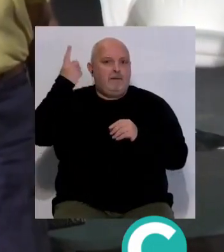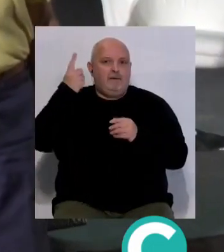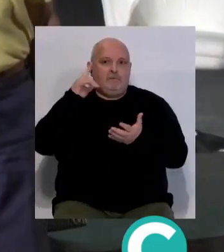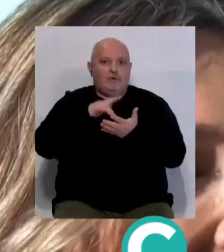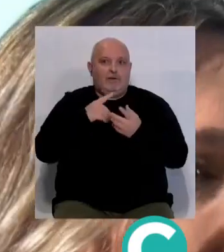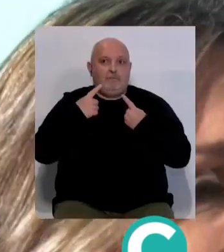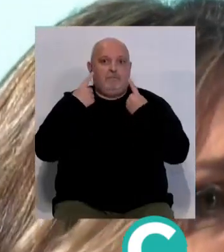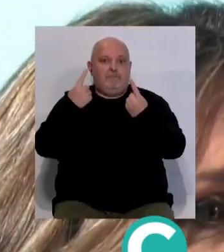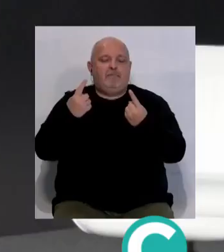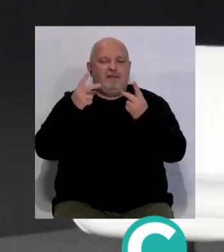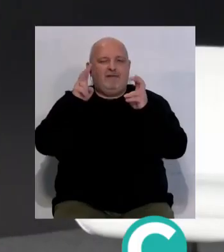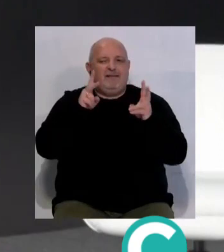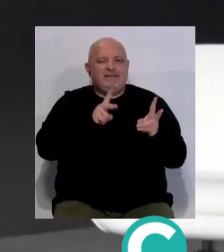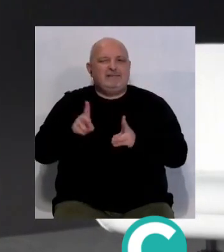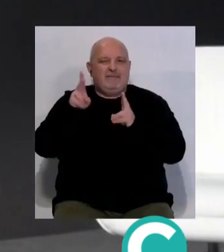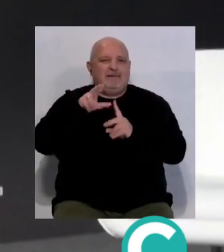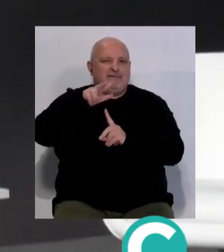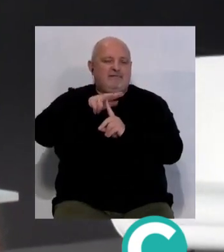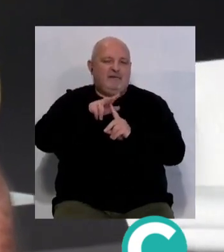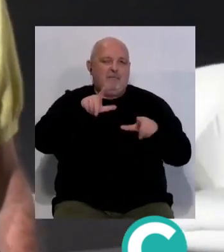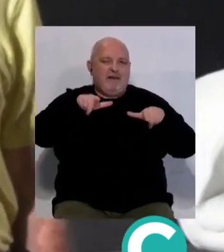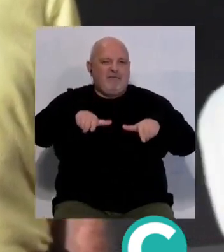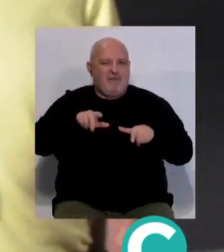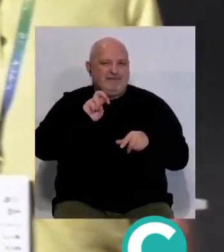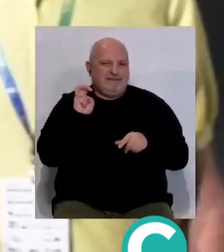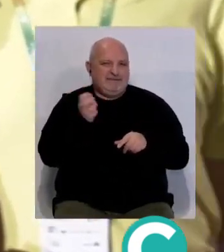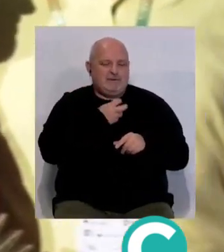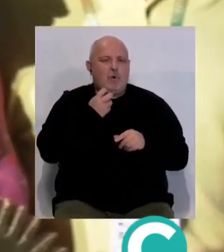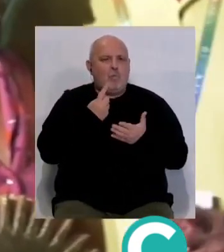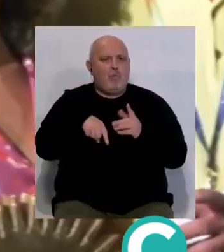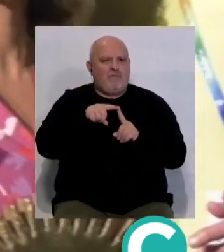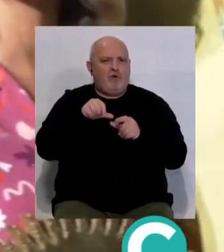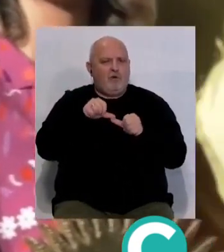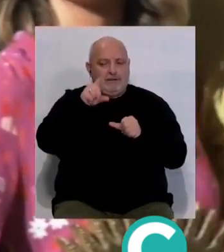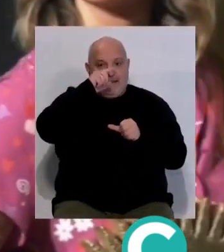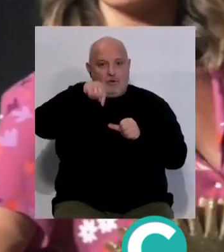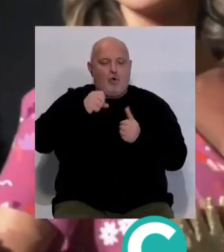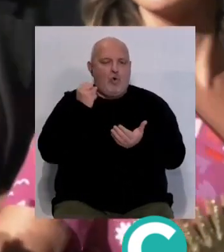festival dedicado a las series para televisiones y plataformas que volverá a la ciudad Este 2024